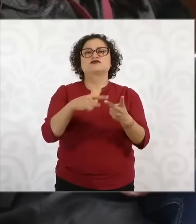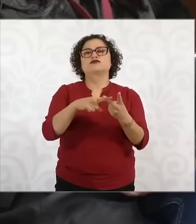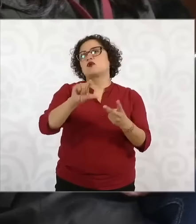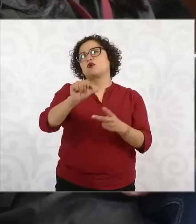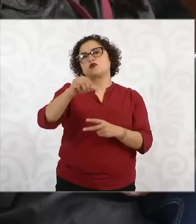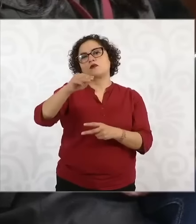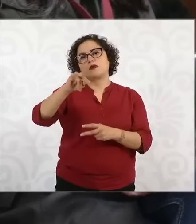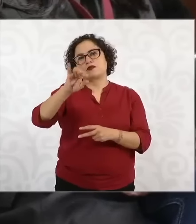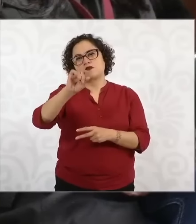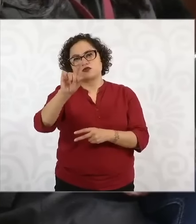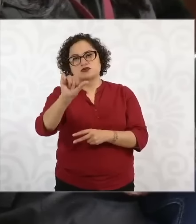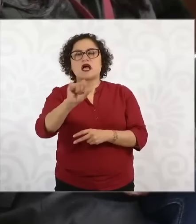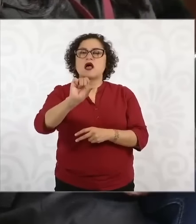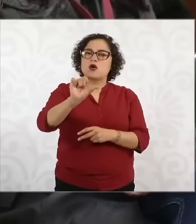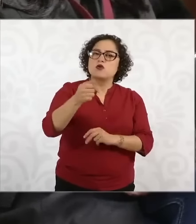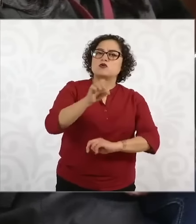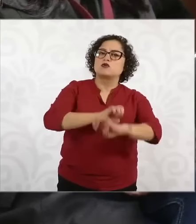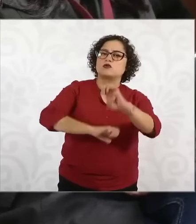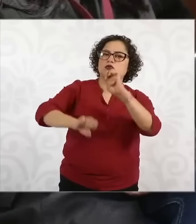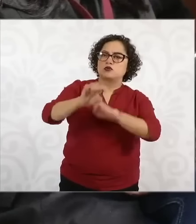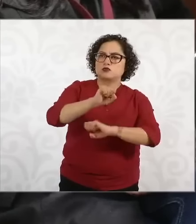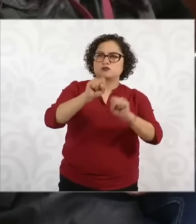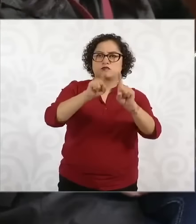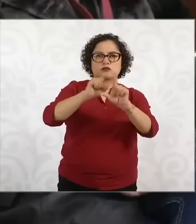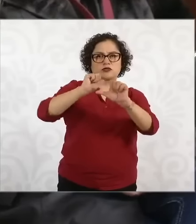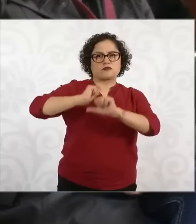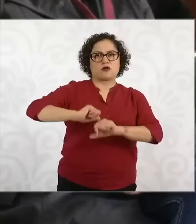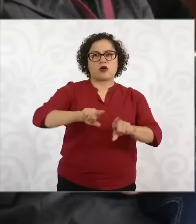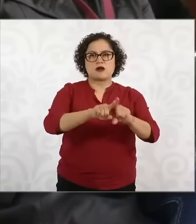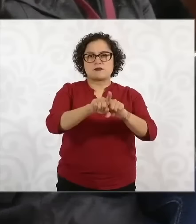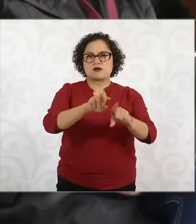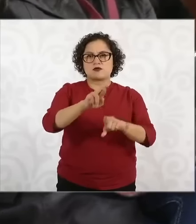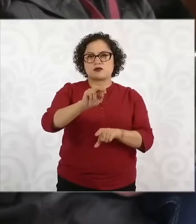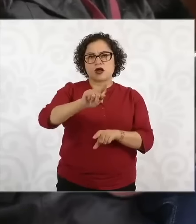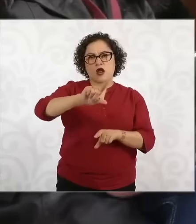Rodríguez de Aguascalientes, propiedad de los hermanos Raúl y Salvador Rodríguez Durán, todos